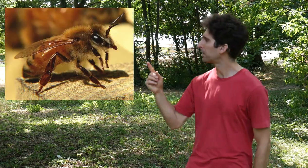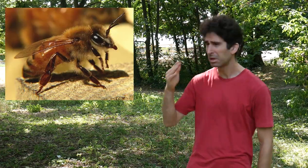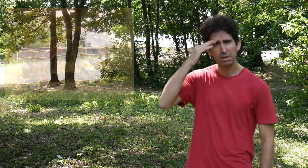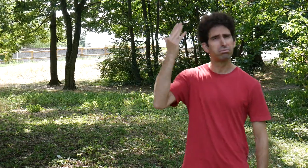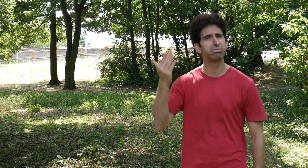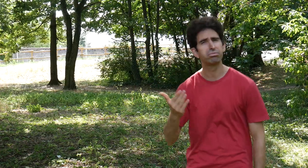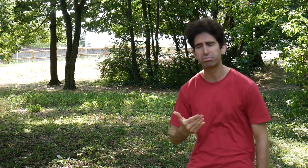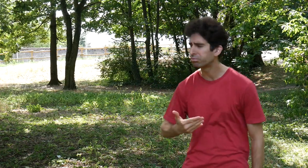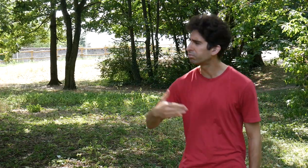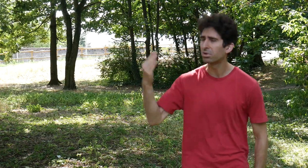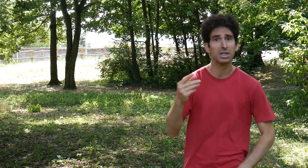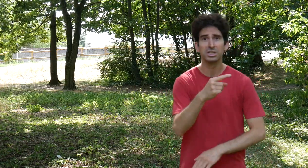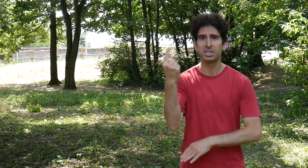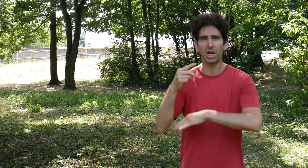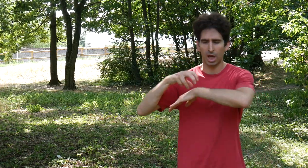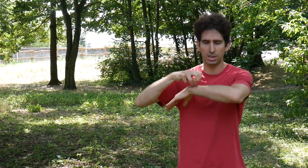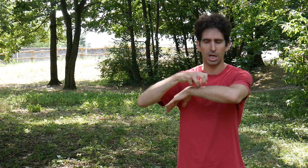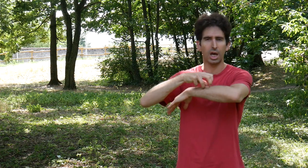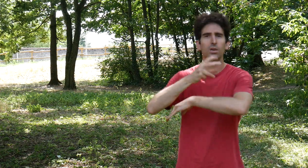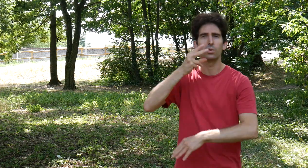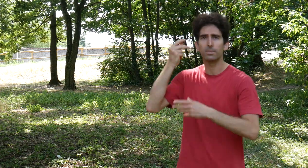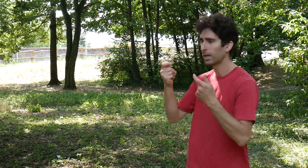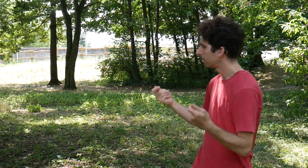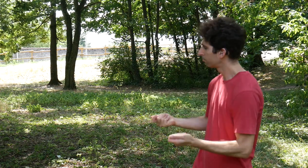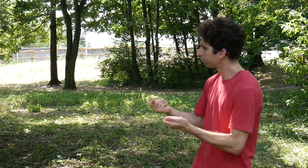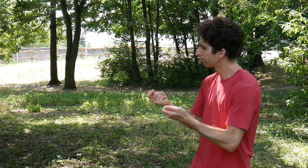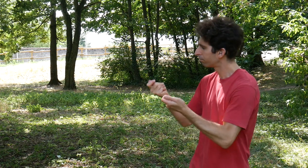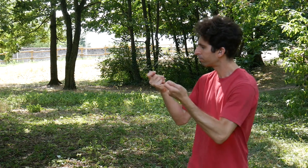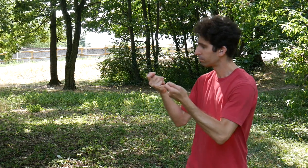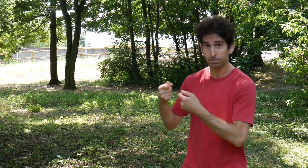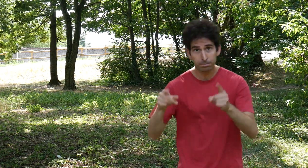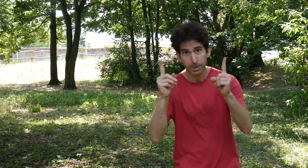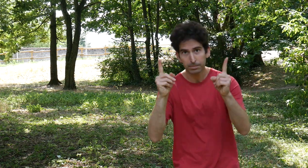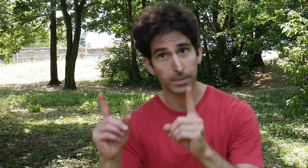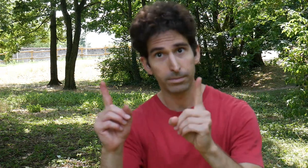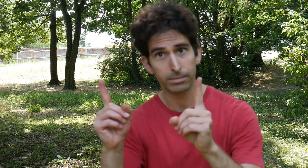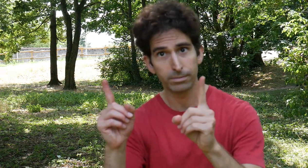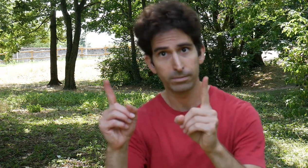sont célèbres. Ce sont les seuls insectes domestiqués par les humains. Mais !